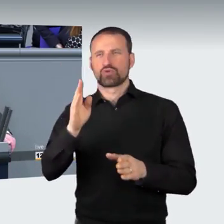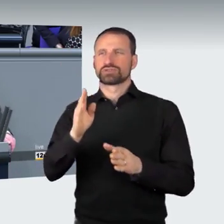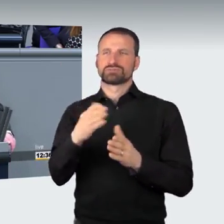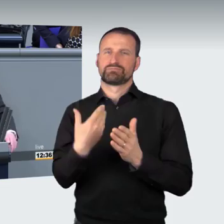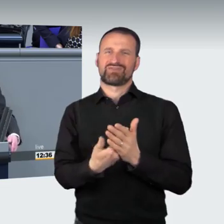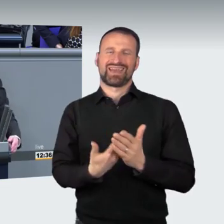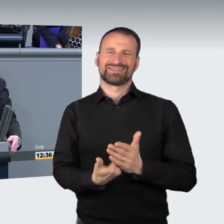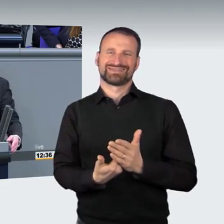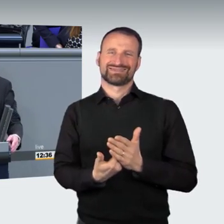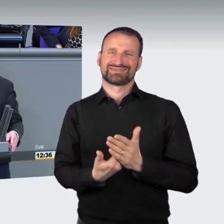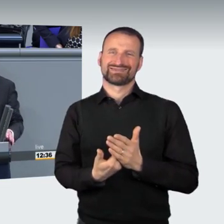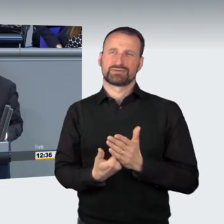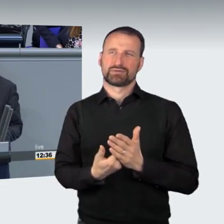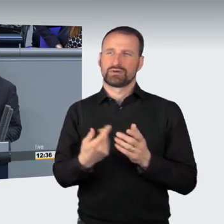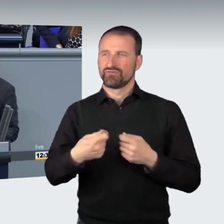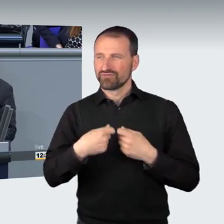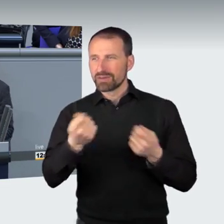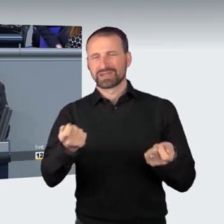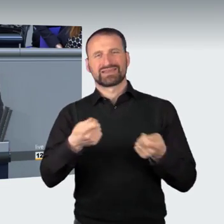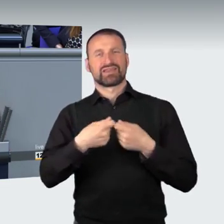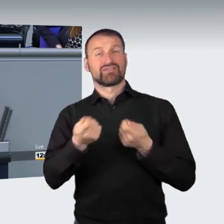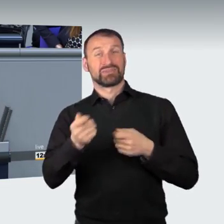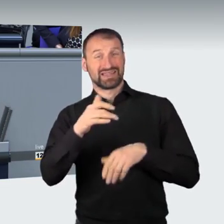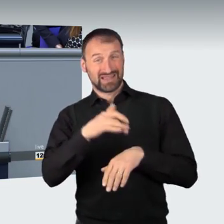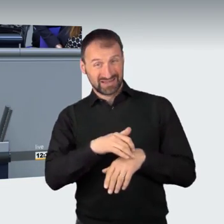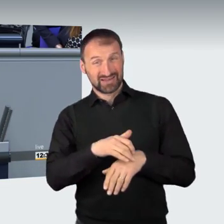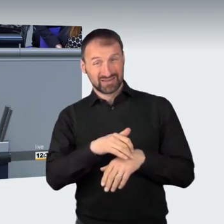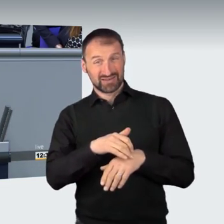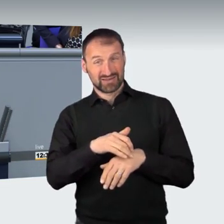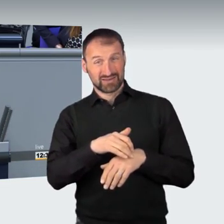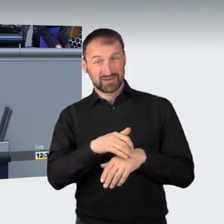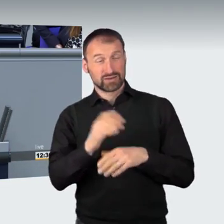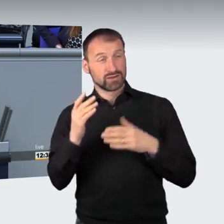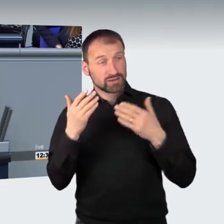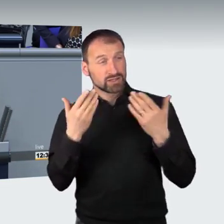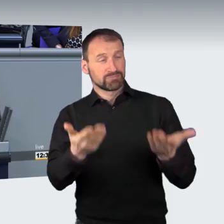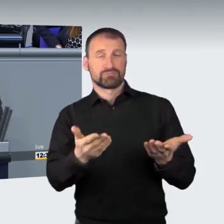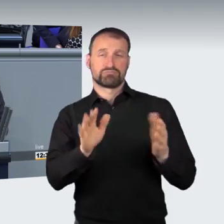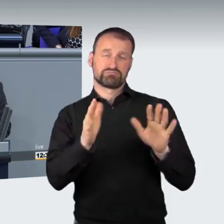die beinahe 40 Millionen Menschen in unserem Lande ein Zuhause geben,